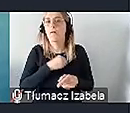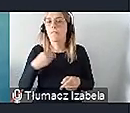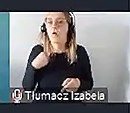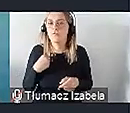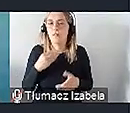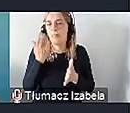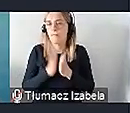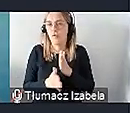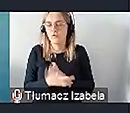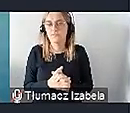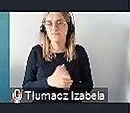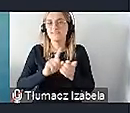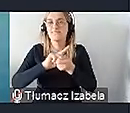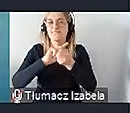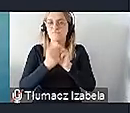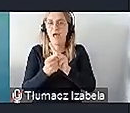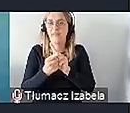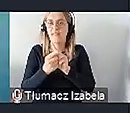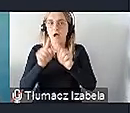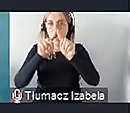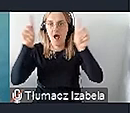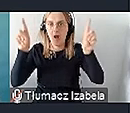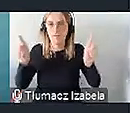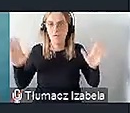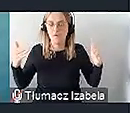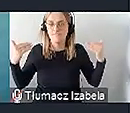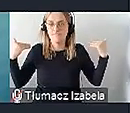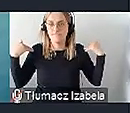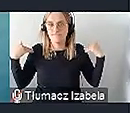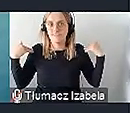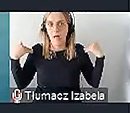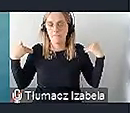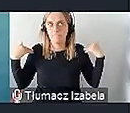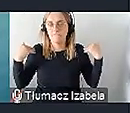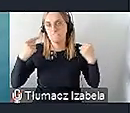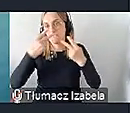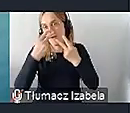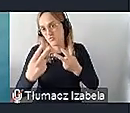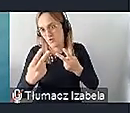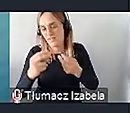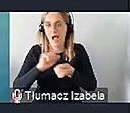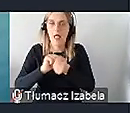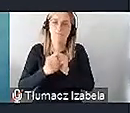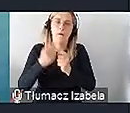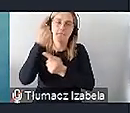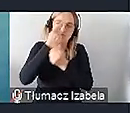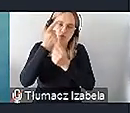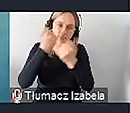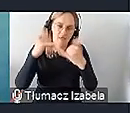zmiana ram patrzenia na coś, zmiana perspektywy po prostu. Bo czasem, kiedy mamy jakiś problem